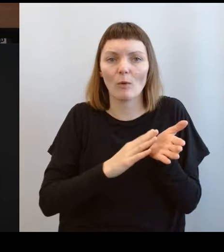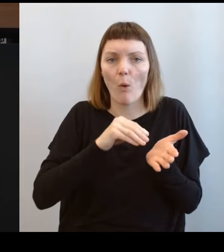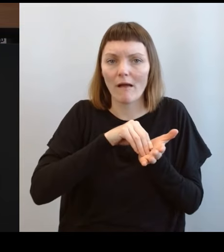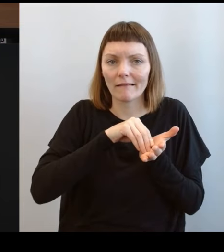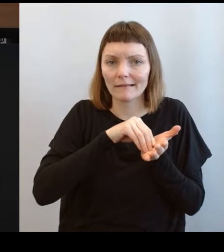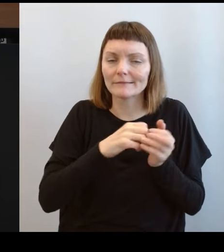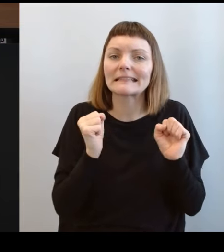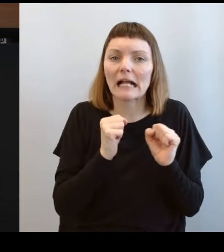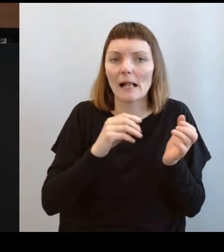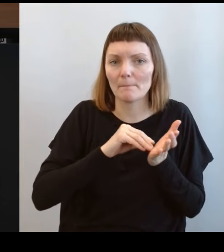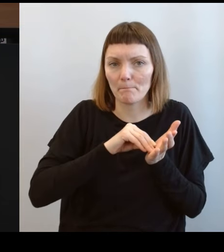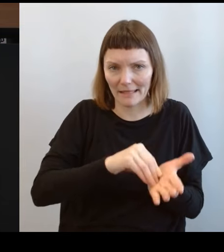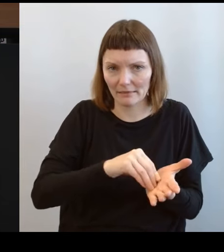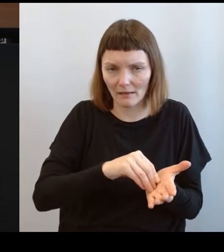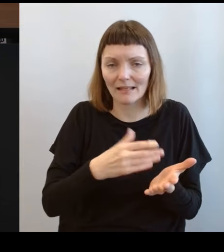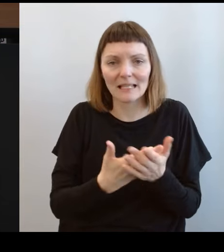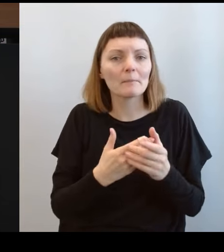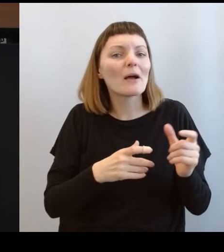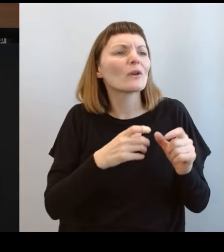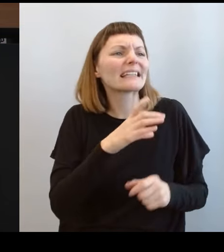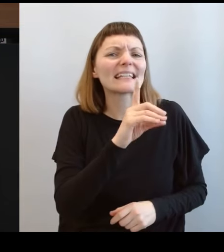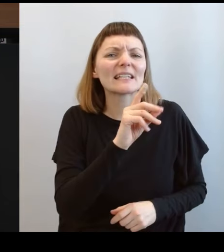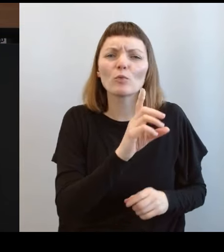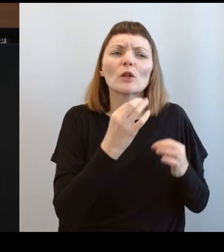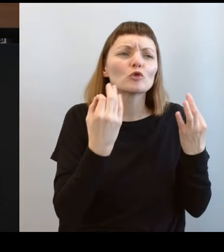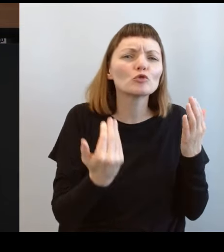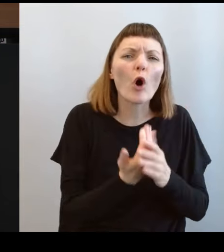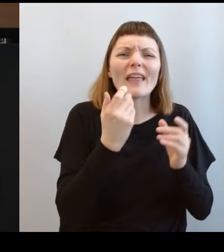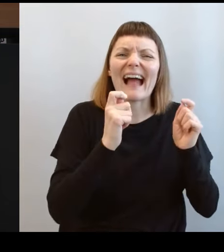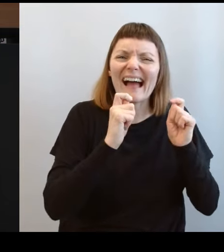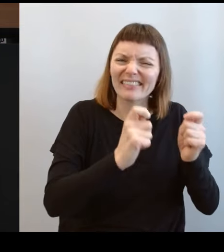haben schon einen Antrag.(Beifall) Das möchte ich auch eindeutig mal hier klarstellen.